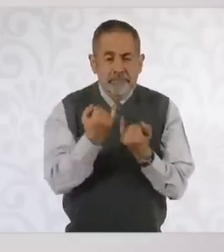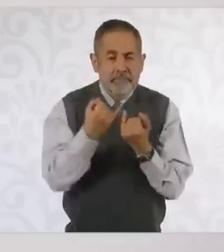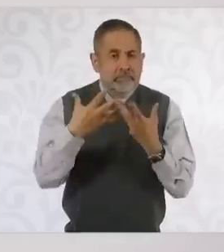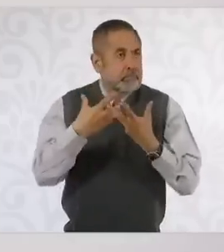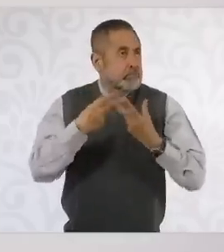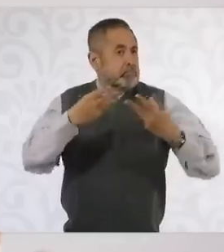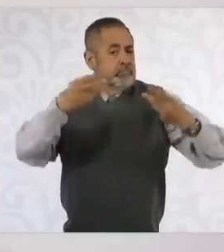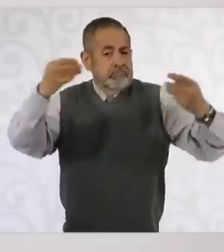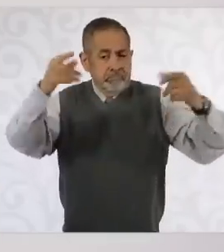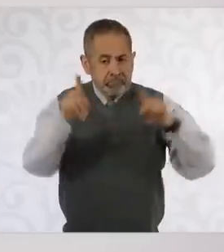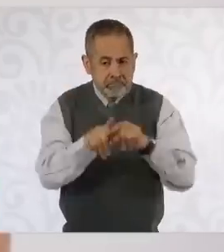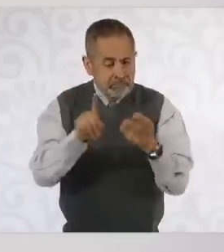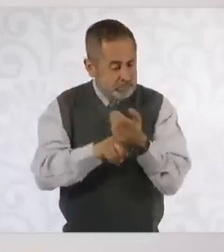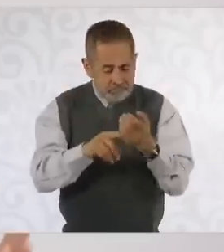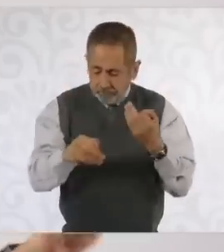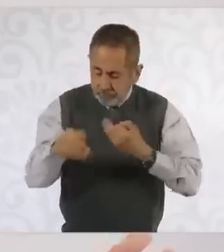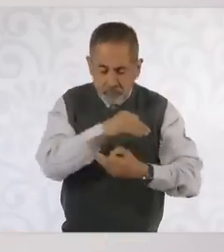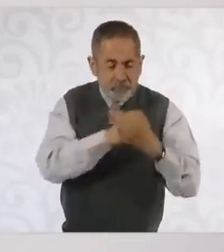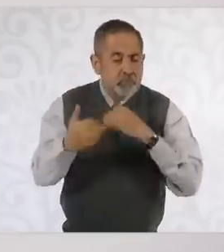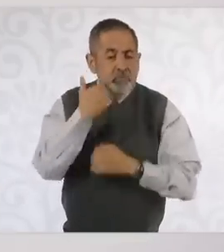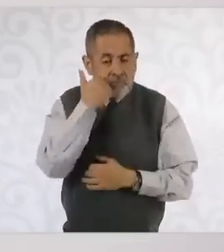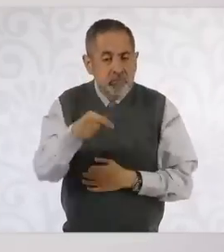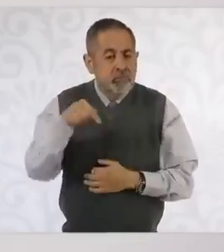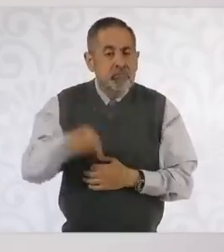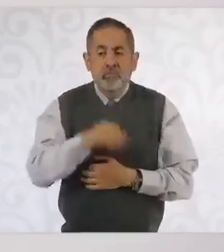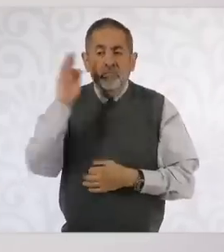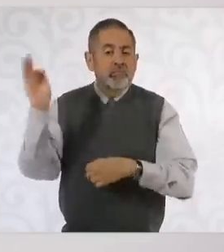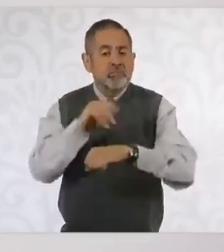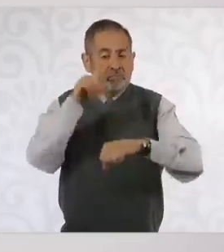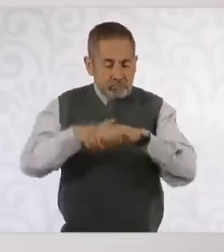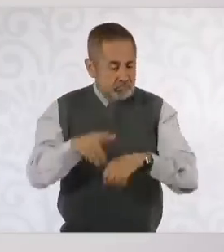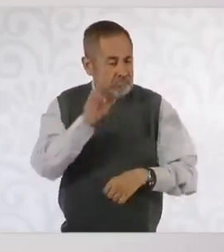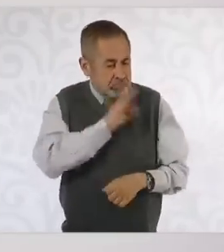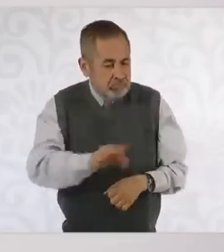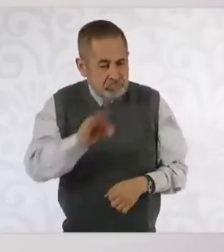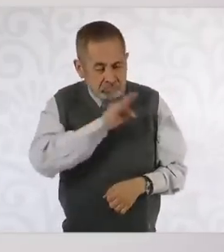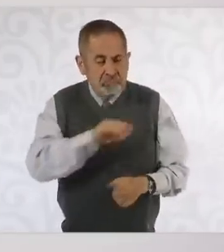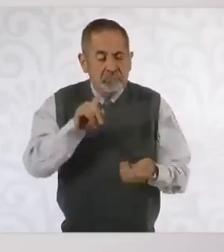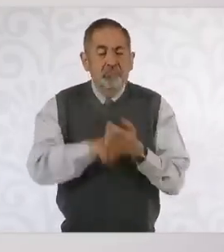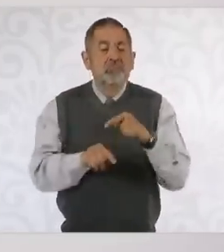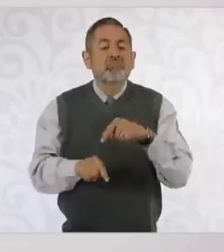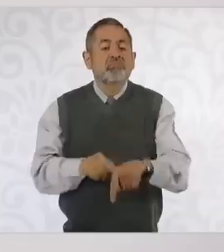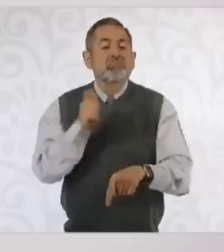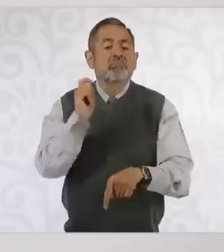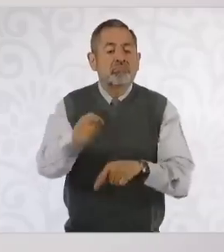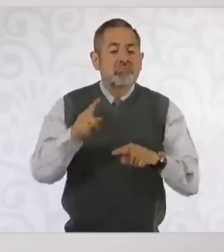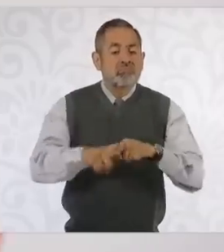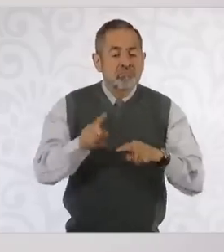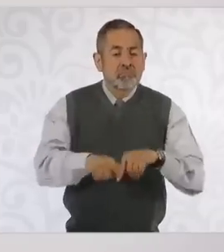Estados porque desde la federación se puede tener una parte es este programa de abogadas de las